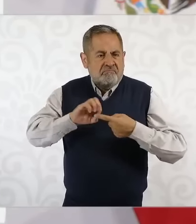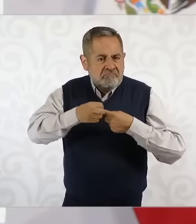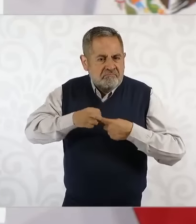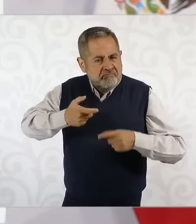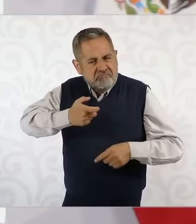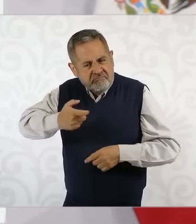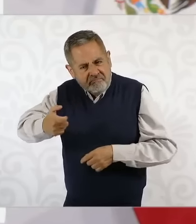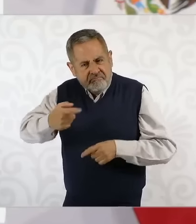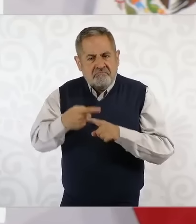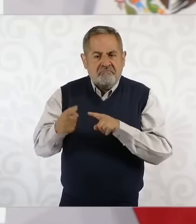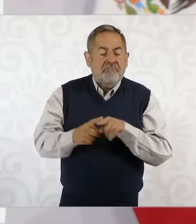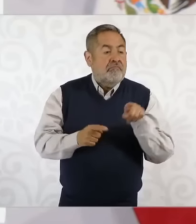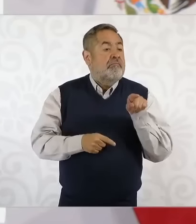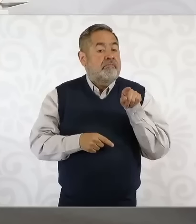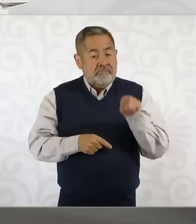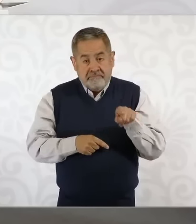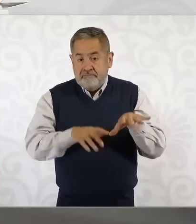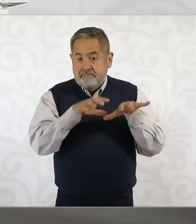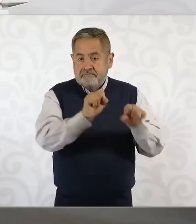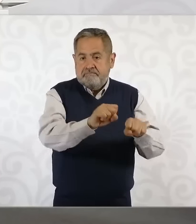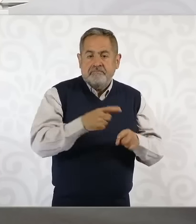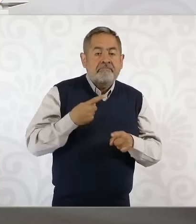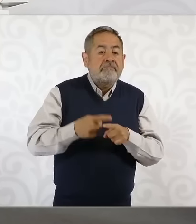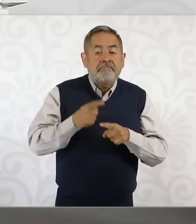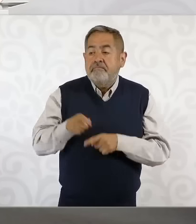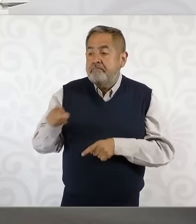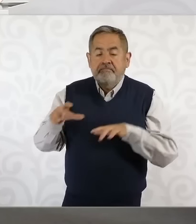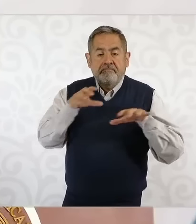Estas personas fueron detenidas por personal de la Agencia de Investigación Criminal de